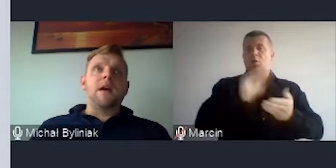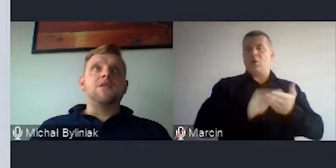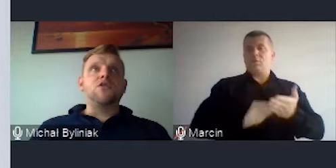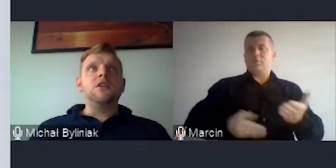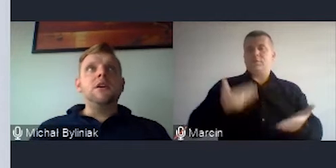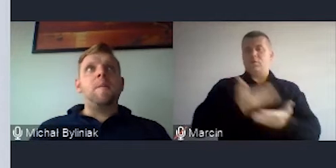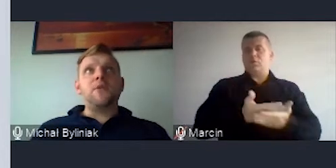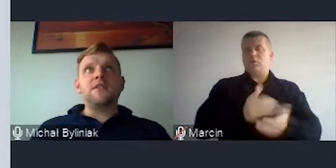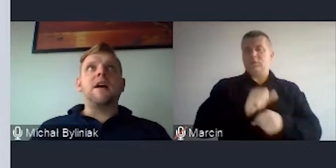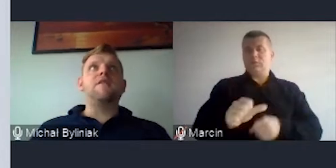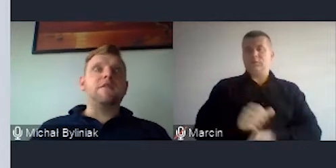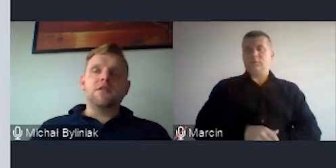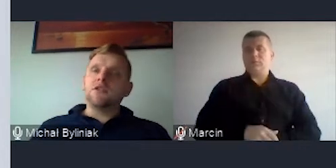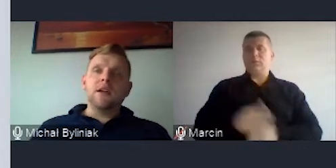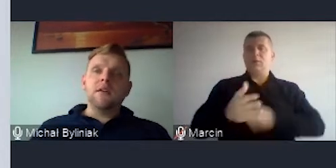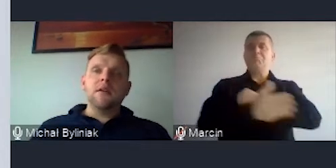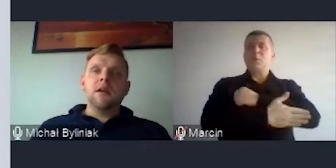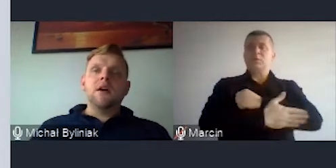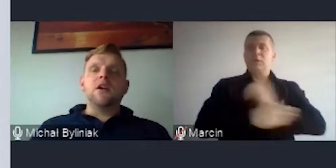czyli podstawa wytyczne.